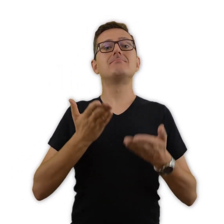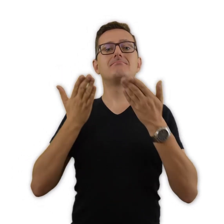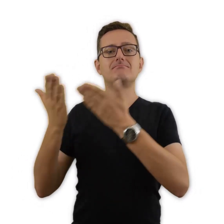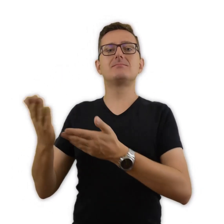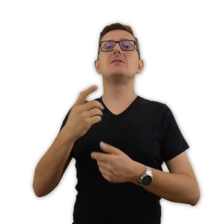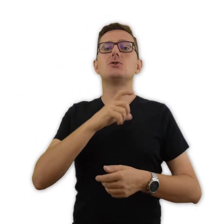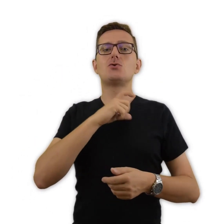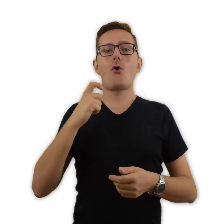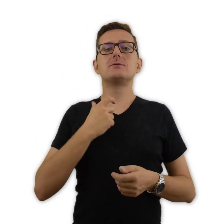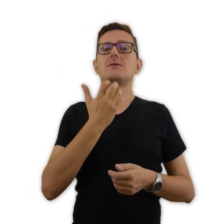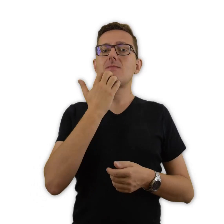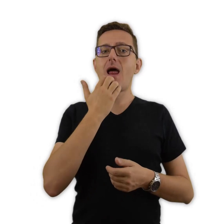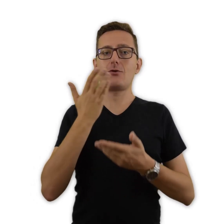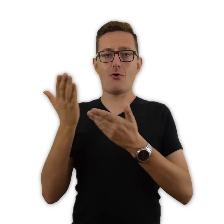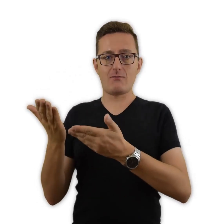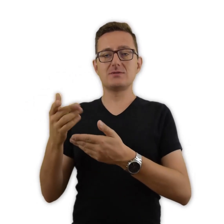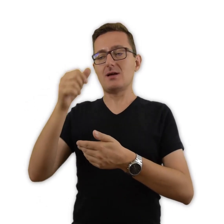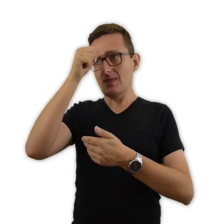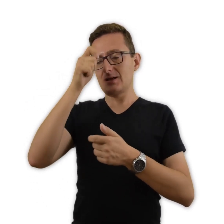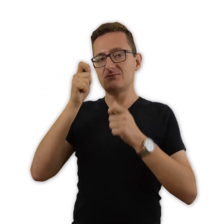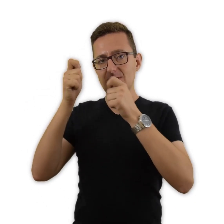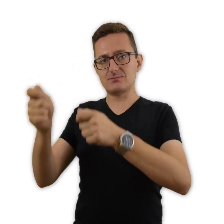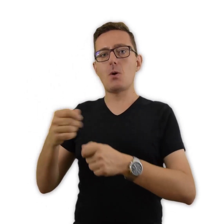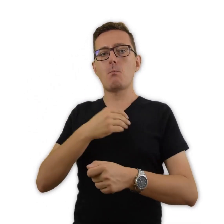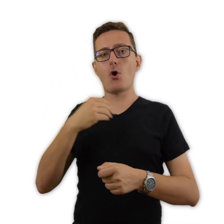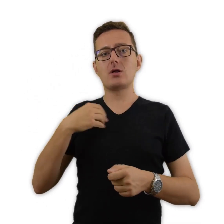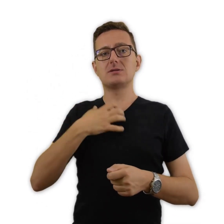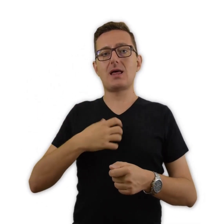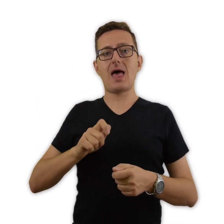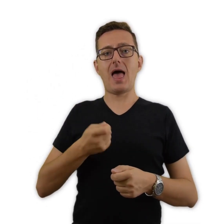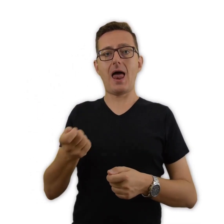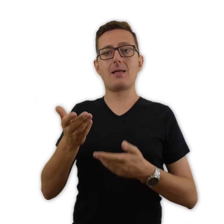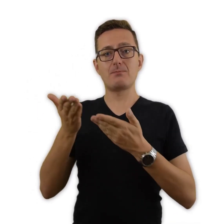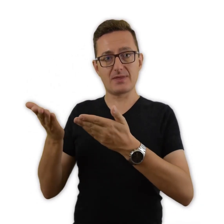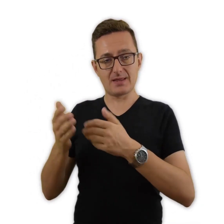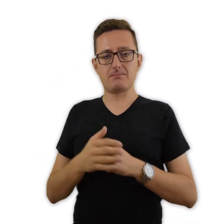Właśnie ks. Jakub Falkowski był nazywanym polskim Charlesem de l'Epee.